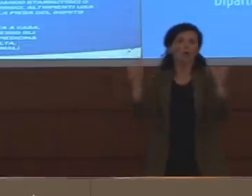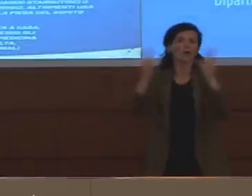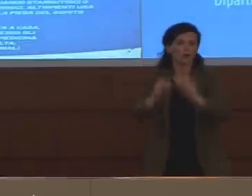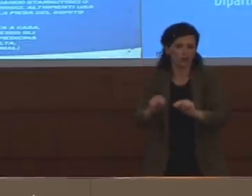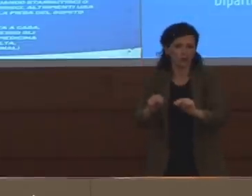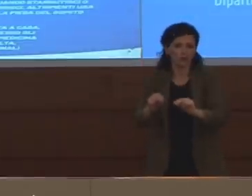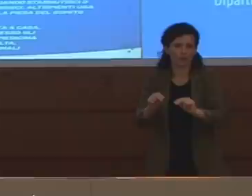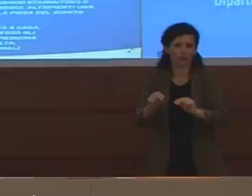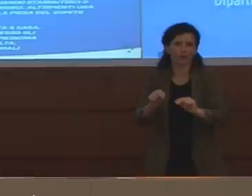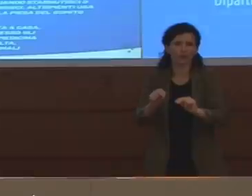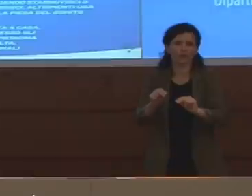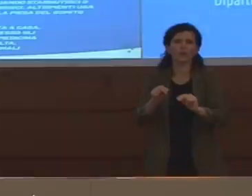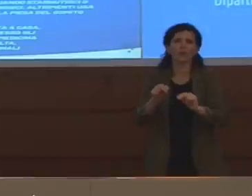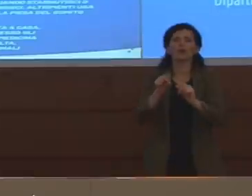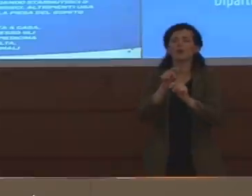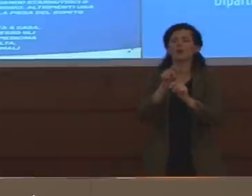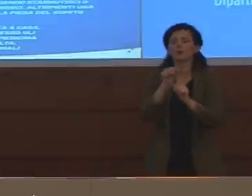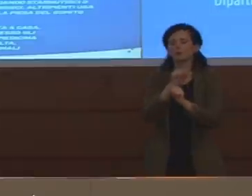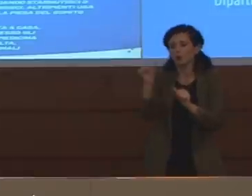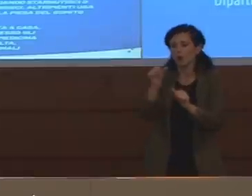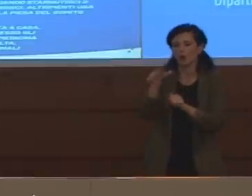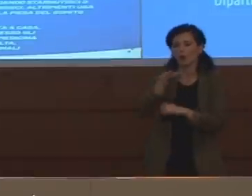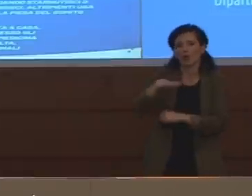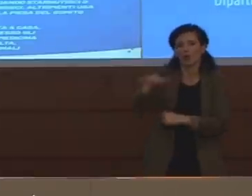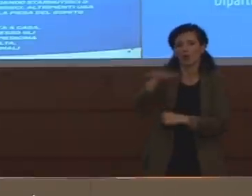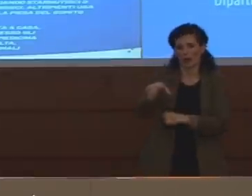dimensione locale.